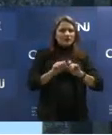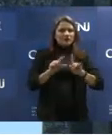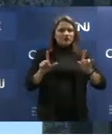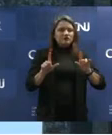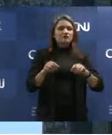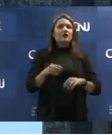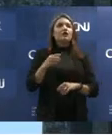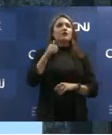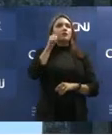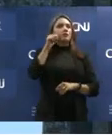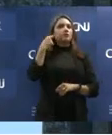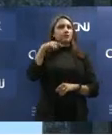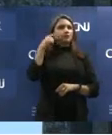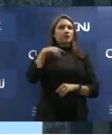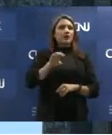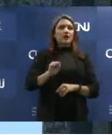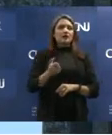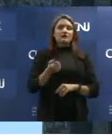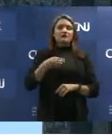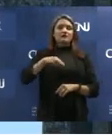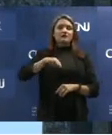Dra. Samara de Oliveira Santos.